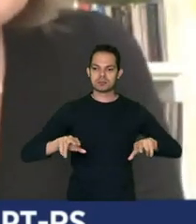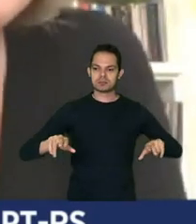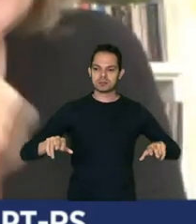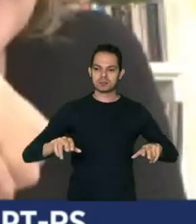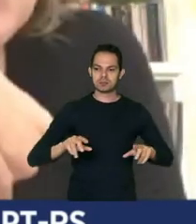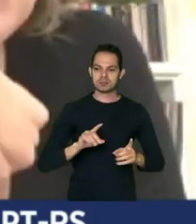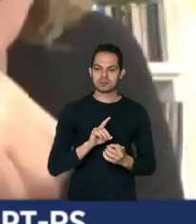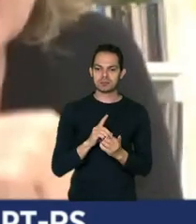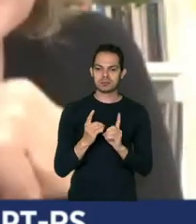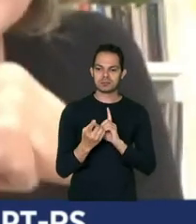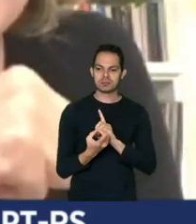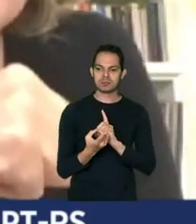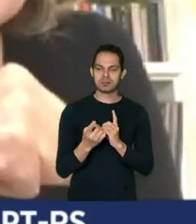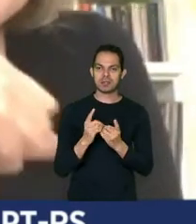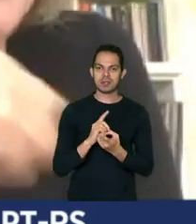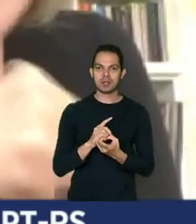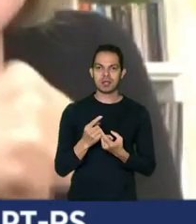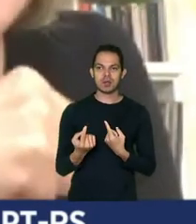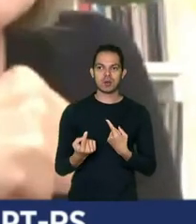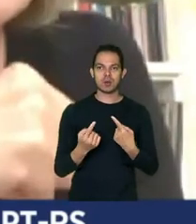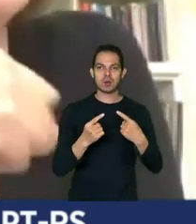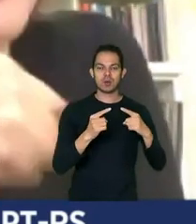M, MÍ SSEIS, ATAQUES PARA O ROMPIMENTO DE RELAÇÕES DIPLOMÁTICAS, NOS POSICIONARMOS CONTRA A GUERRA